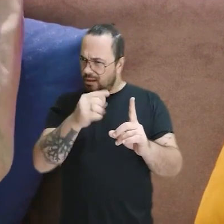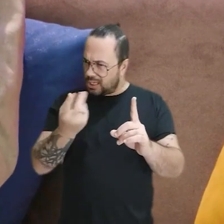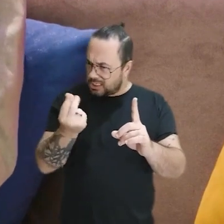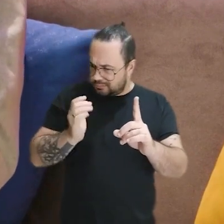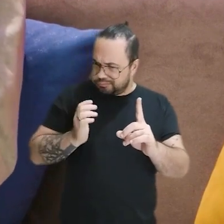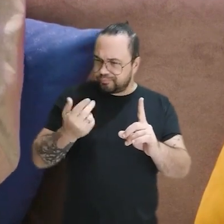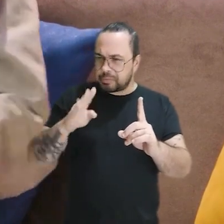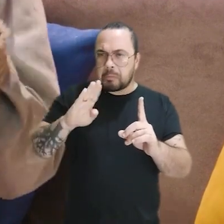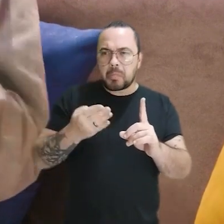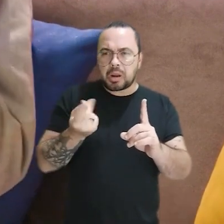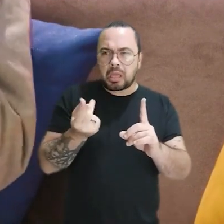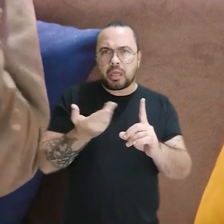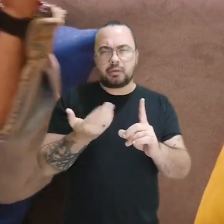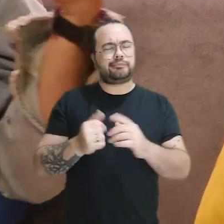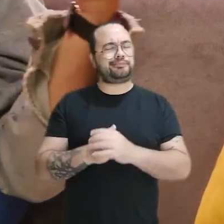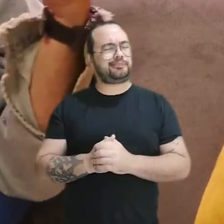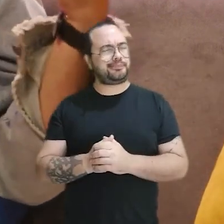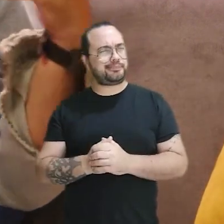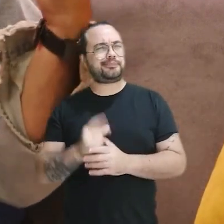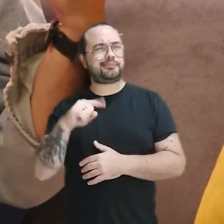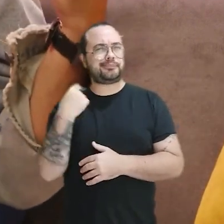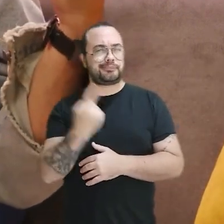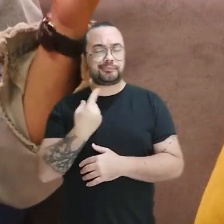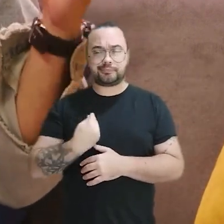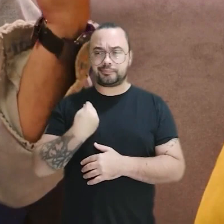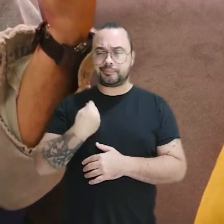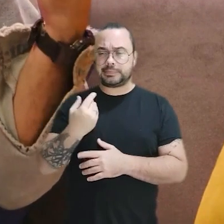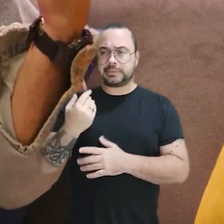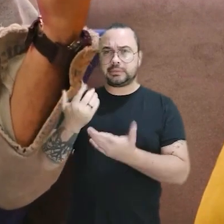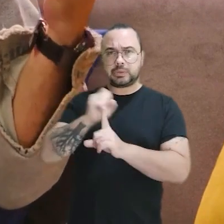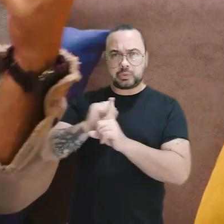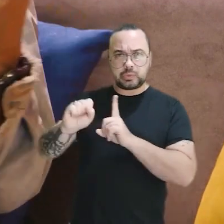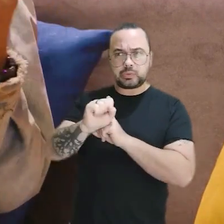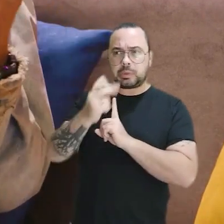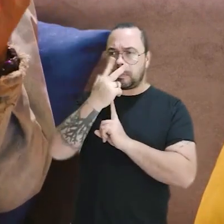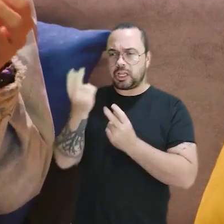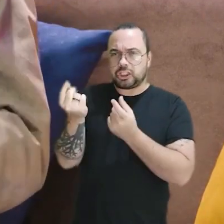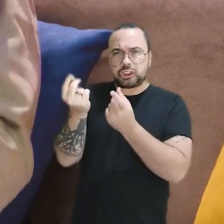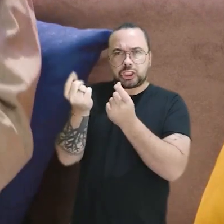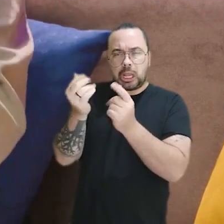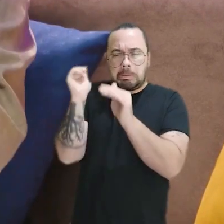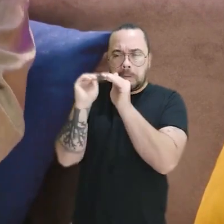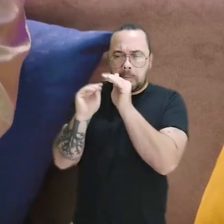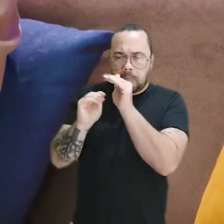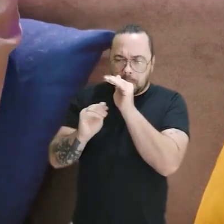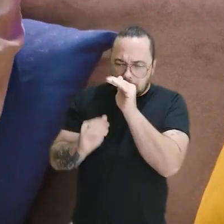Tipo, eu acho que... Que a gente vive num... Num esquema de acumular, né? Acumular é a palavra.